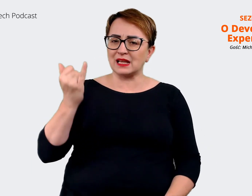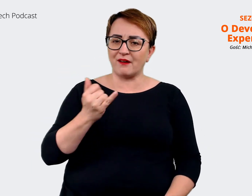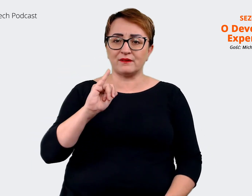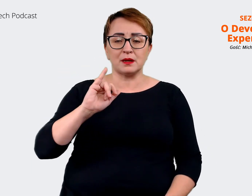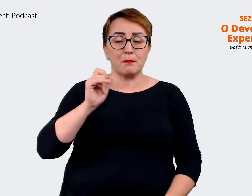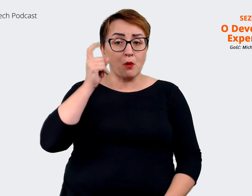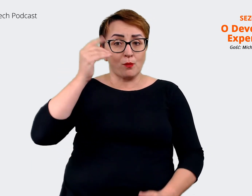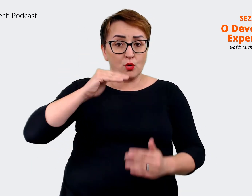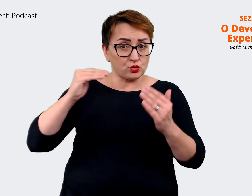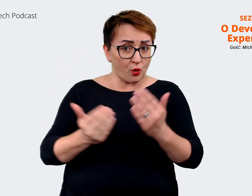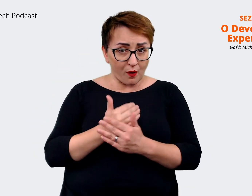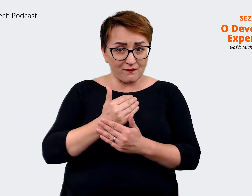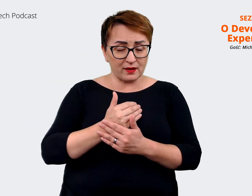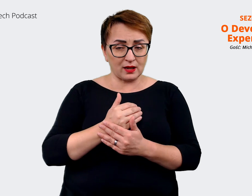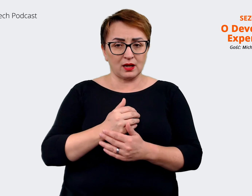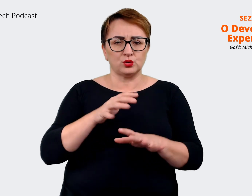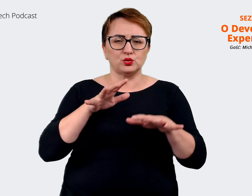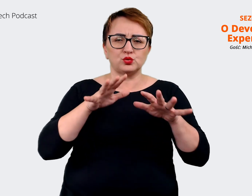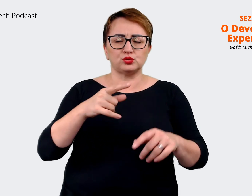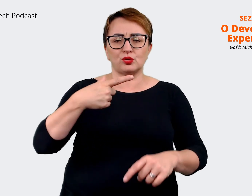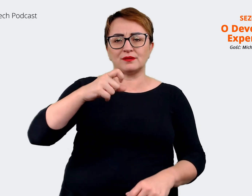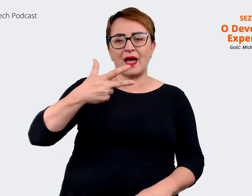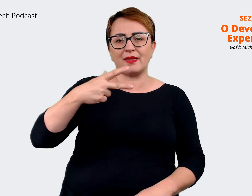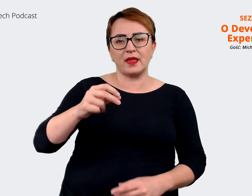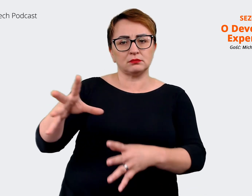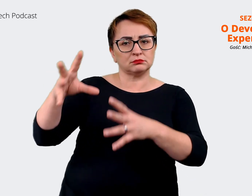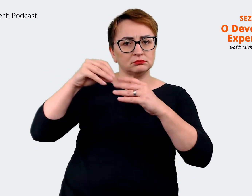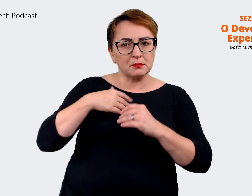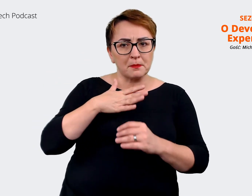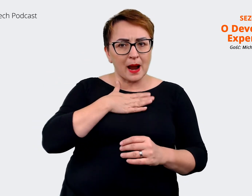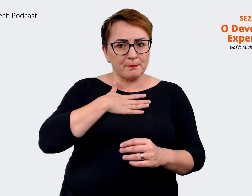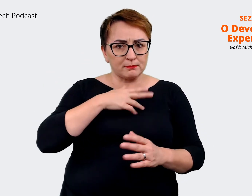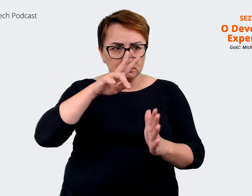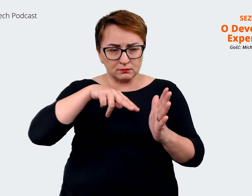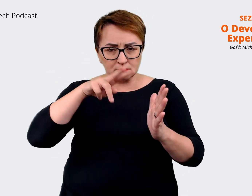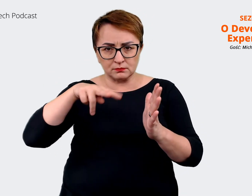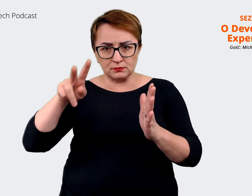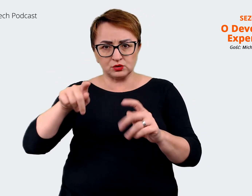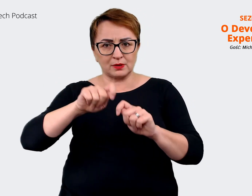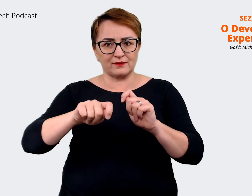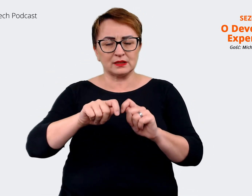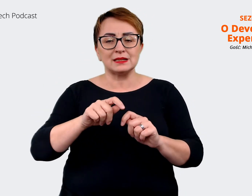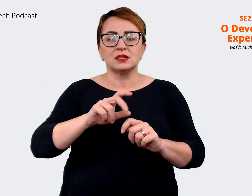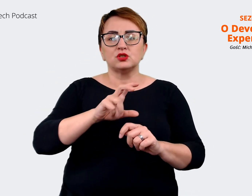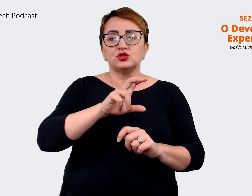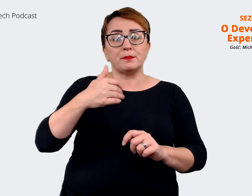to jest masa danych dostępna do tego, że ok czy był jakiś eksperyment prowadzony, czy się udał,